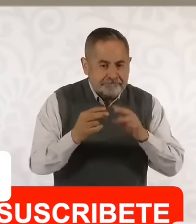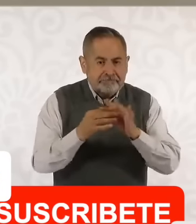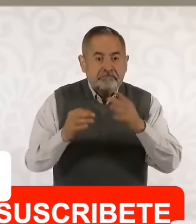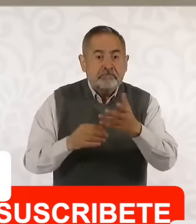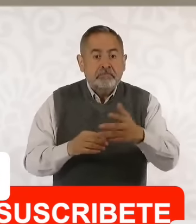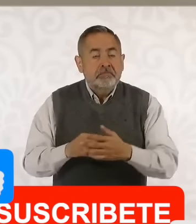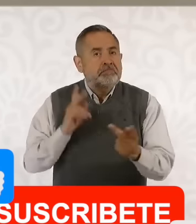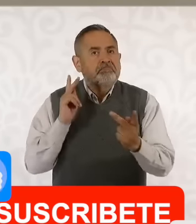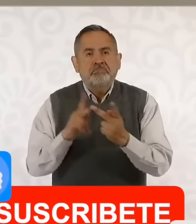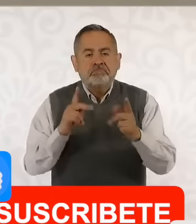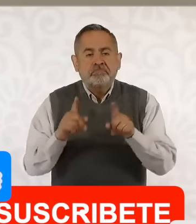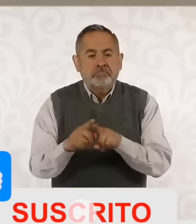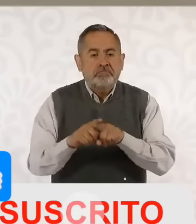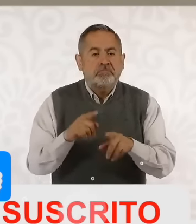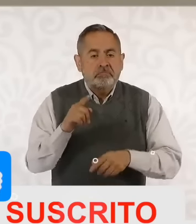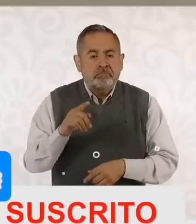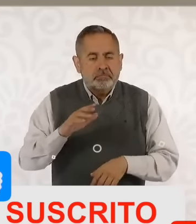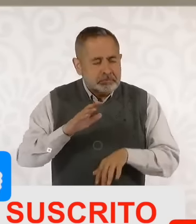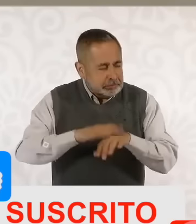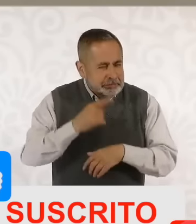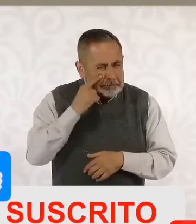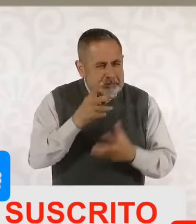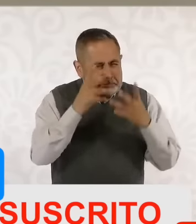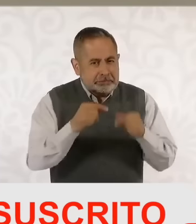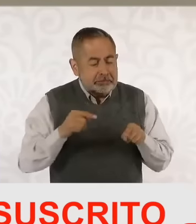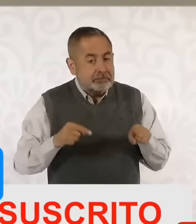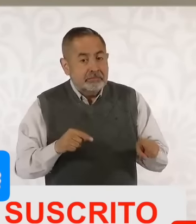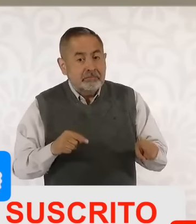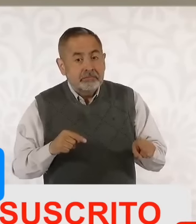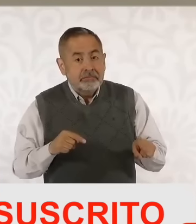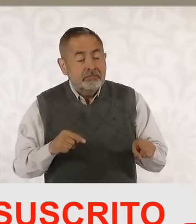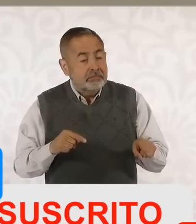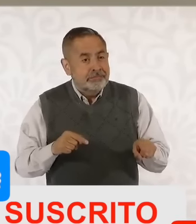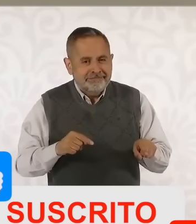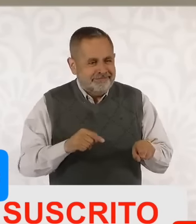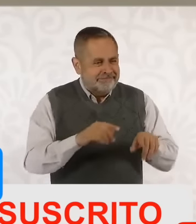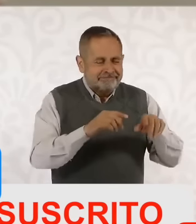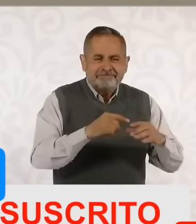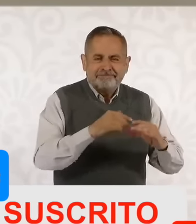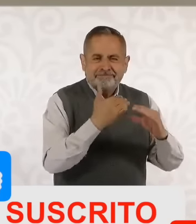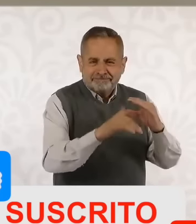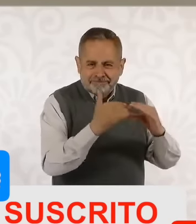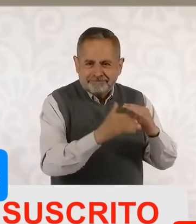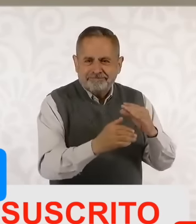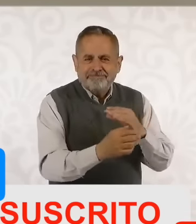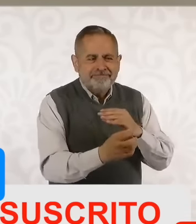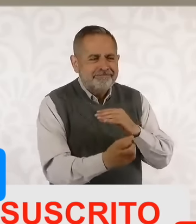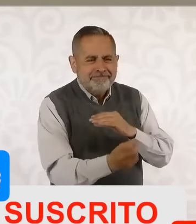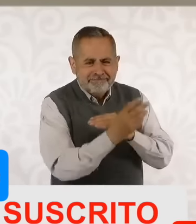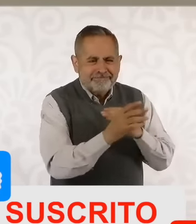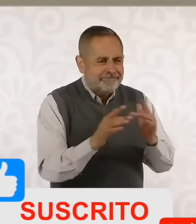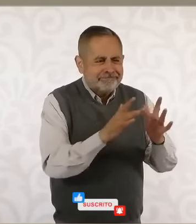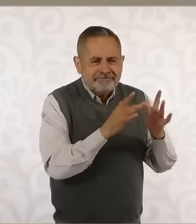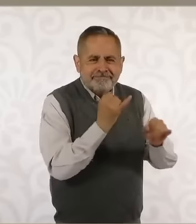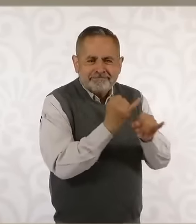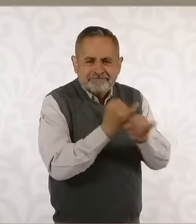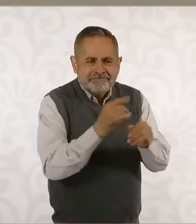coincidencia, el mayor patrón es que la mayoría de las cuentas eh nodos pertenecen o están vinculadas